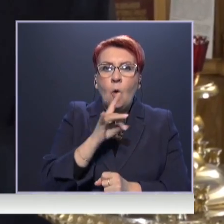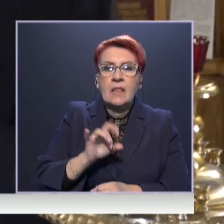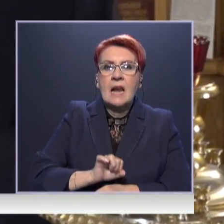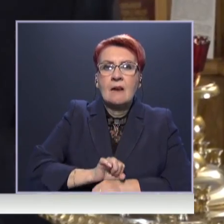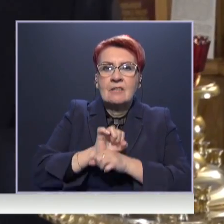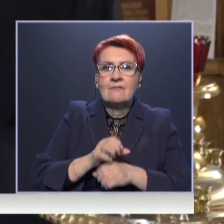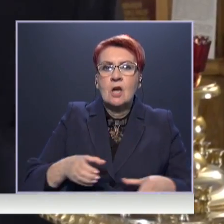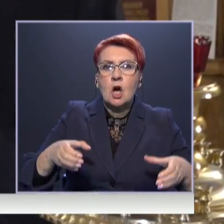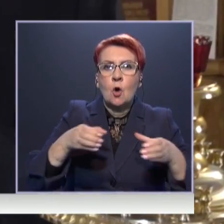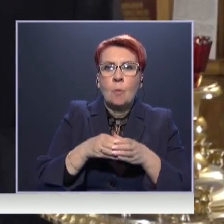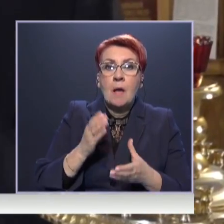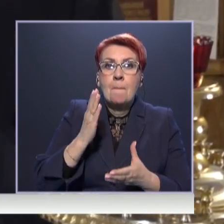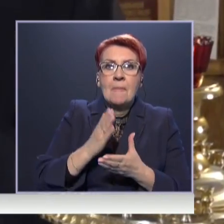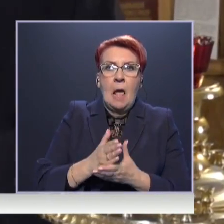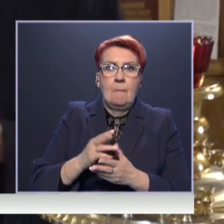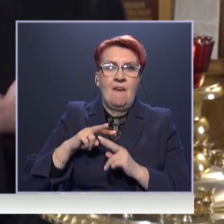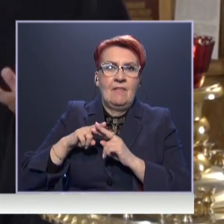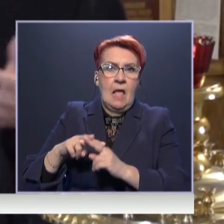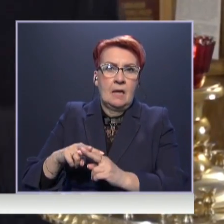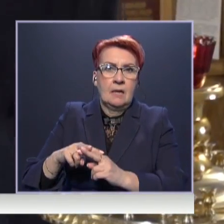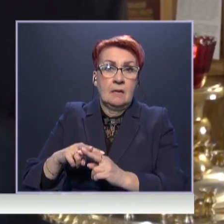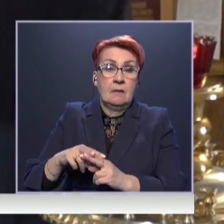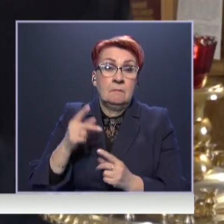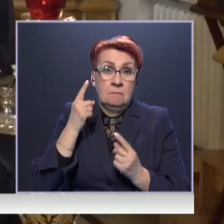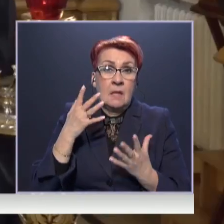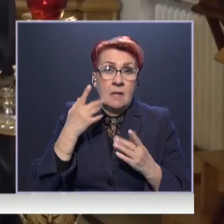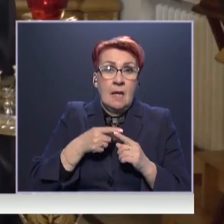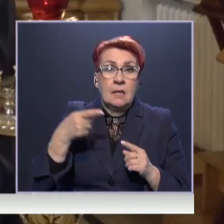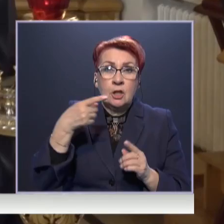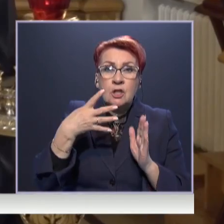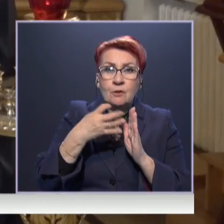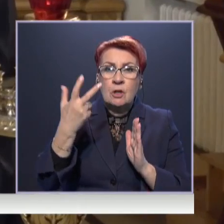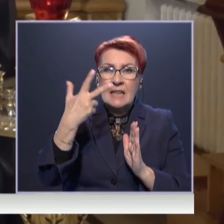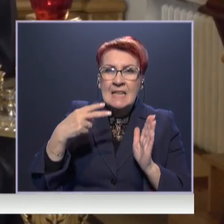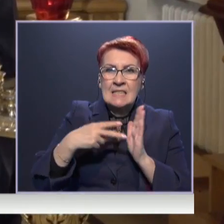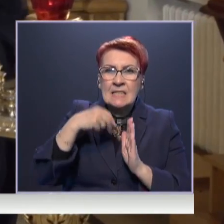группы прямо в лагере понятно это 1937 год вся ситуация